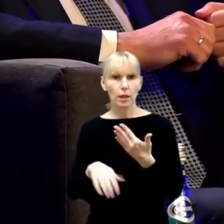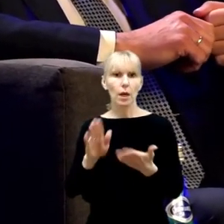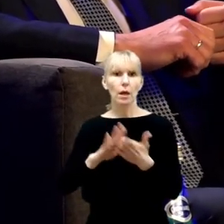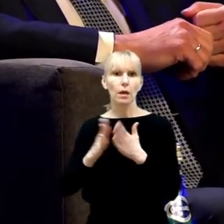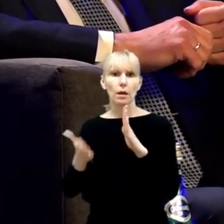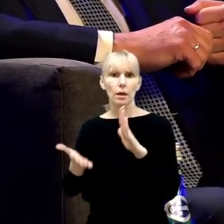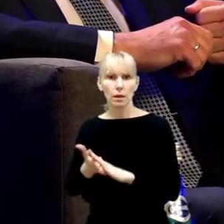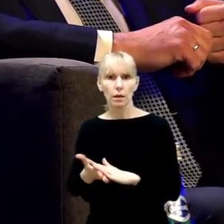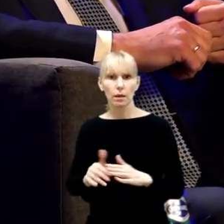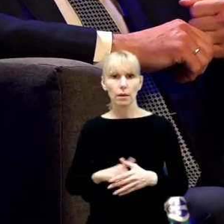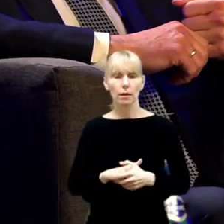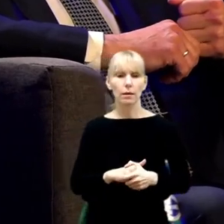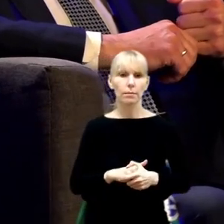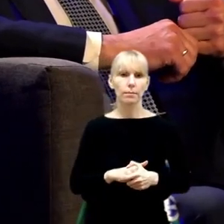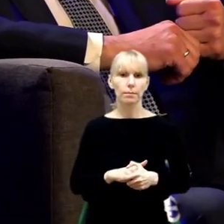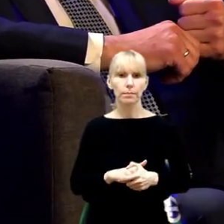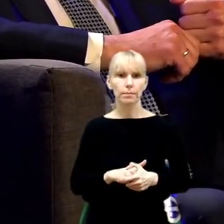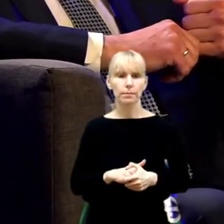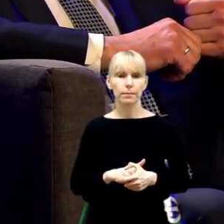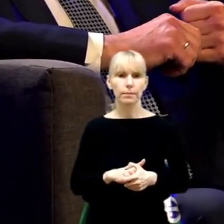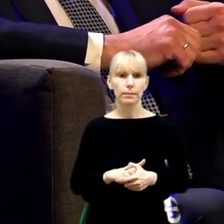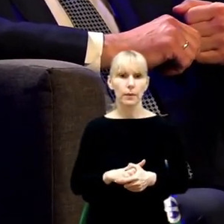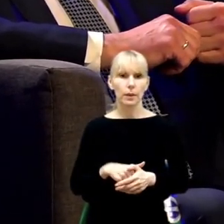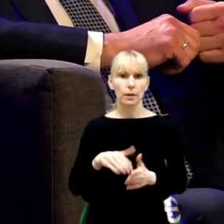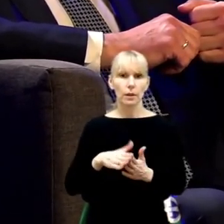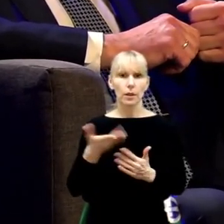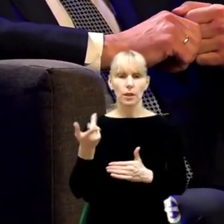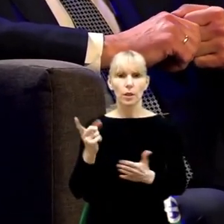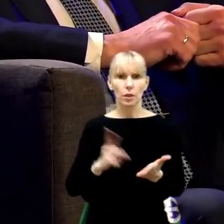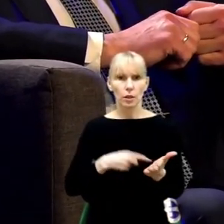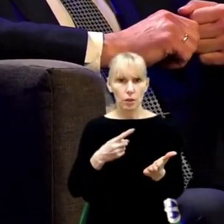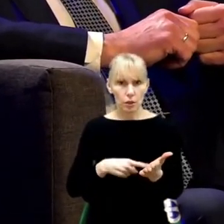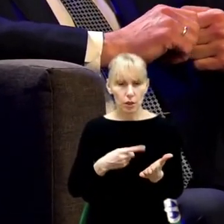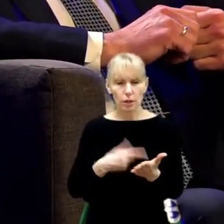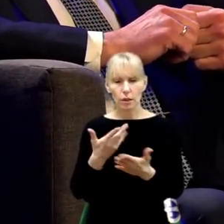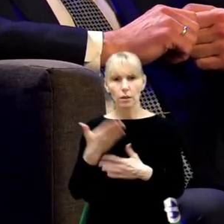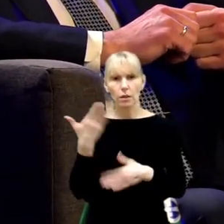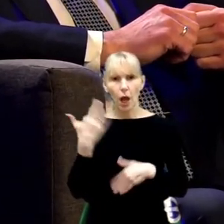i najczęściej na końcu, jest oczekiwanie, żeby produkt był nierynkowy.